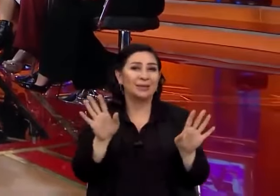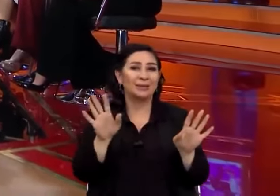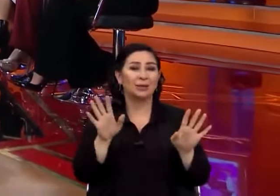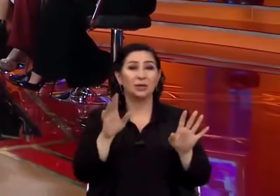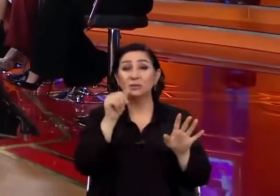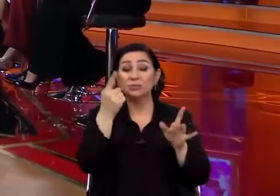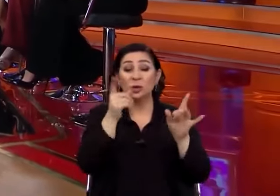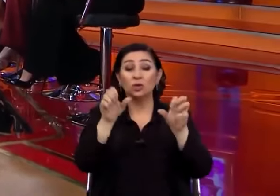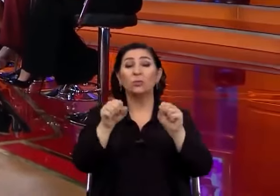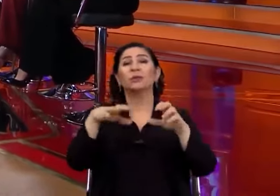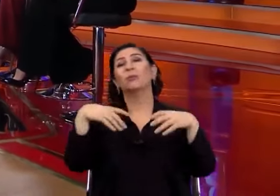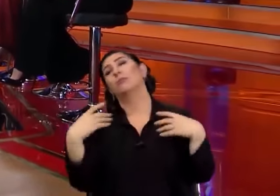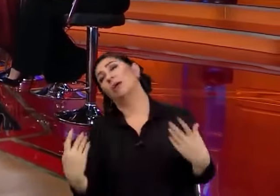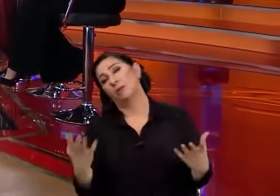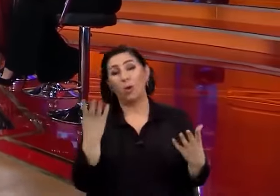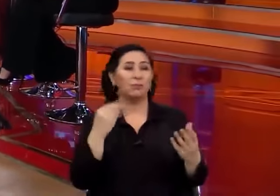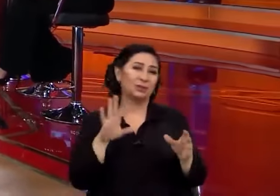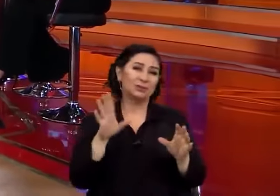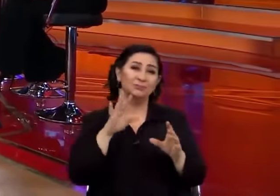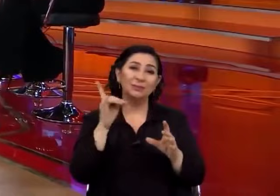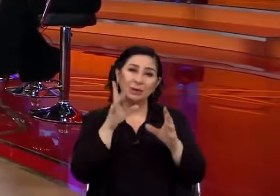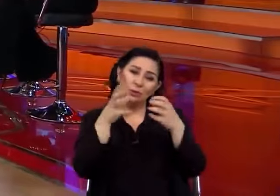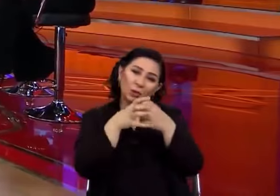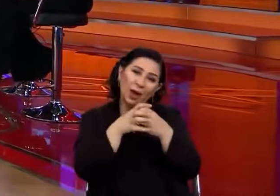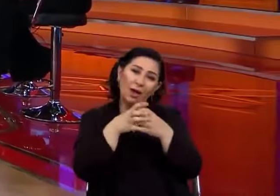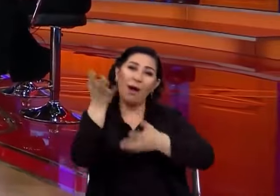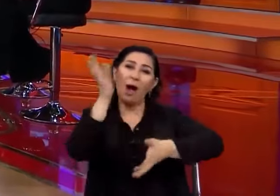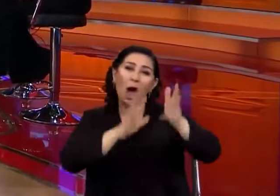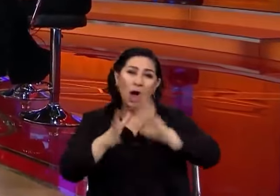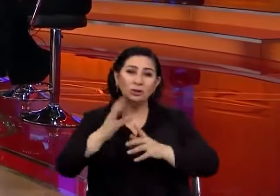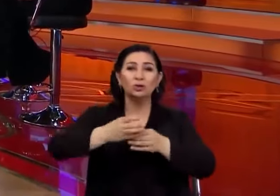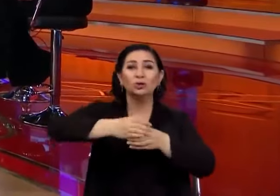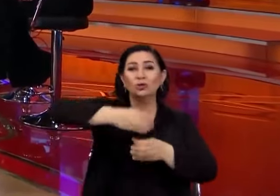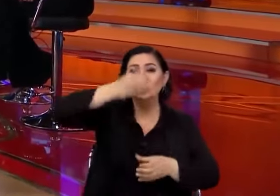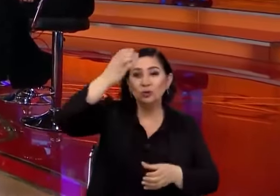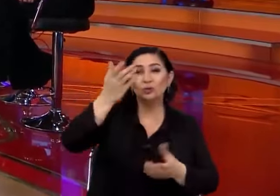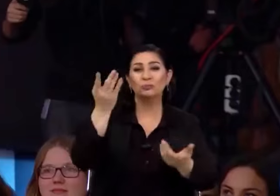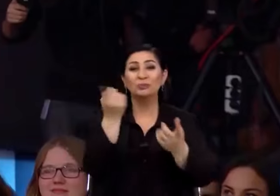tutulmadan dramatik sahne Olmaz Herkes bir şey tutar bir şey tutulmayan film de